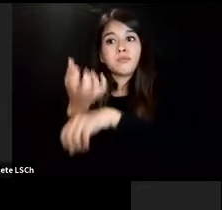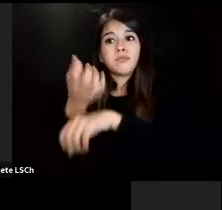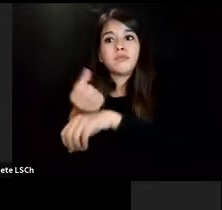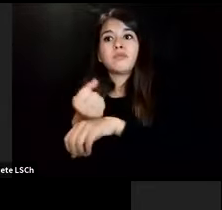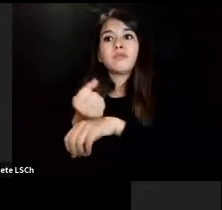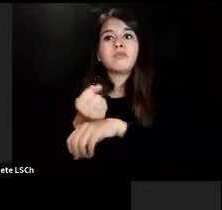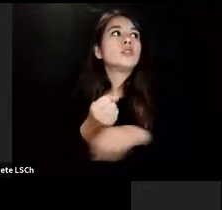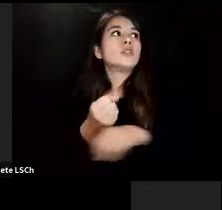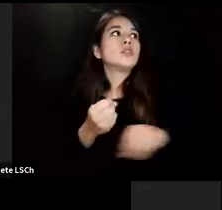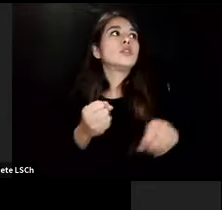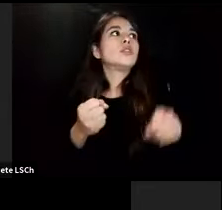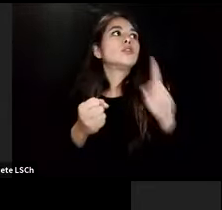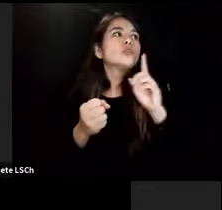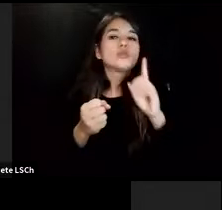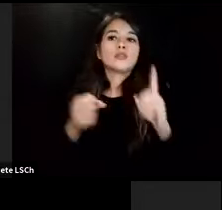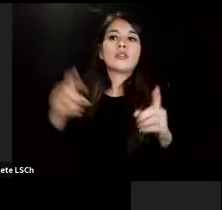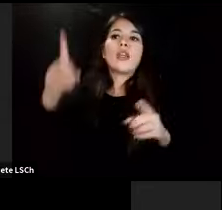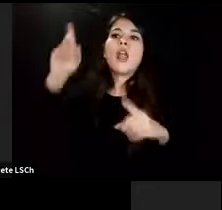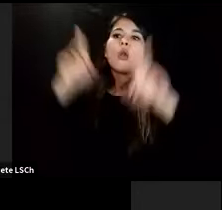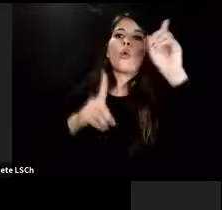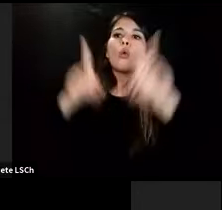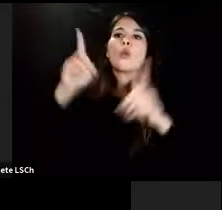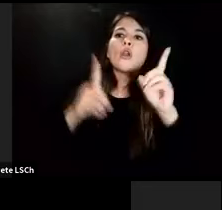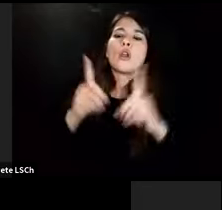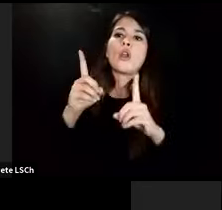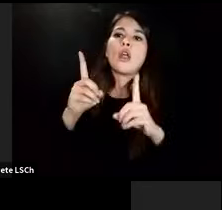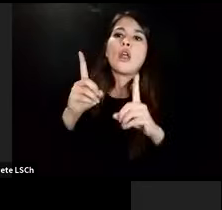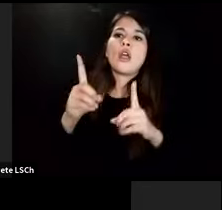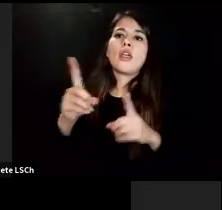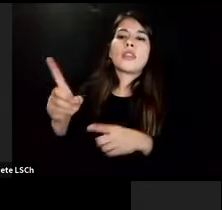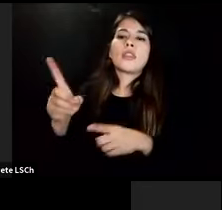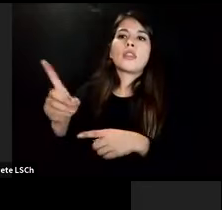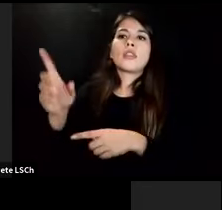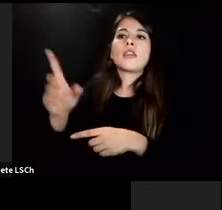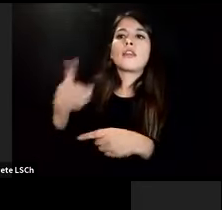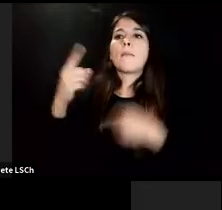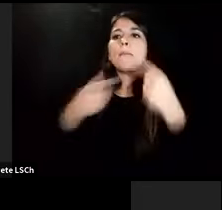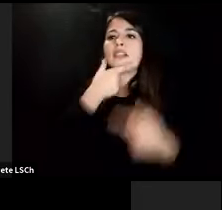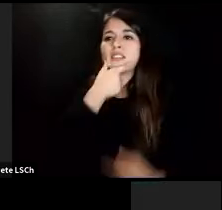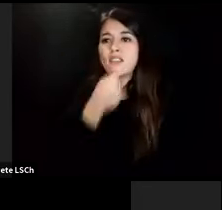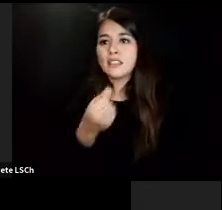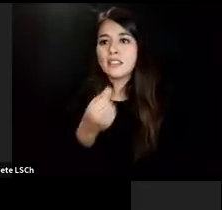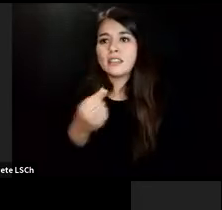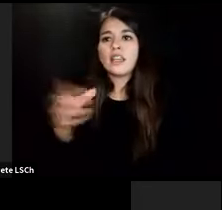a algún dispositivo, y se vuelve más fácil escucharlo; hay también plataformas